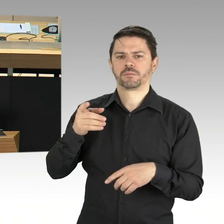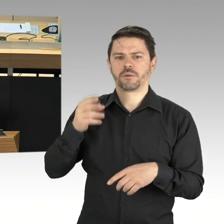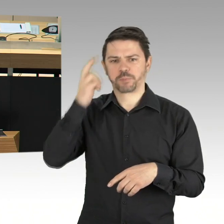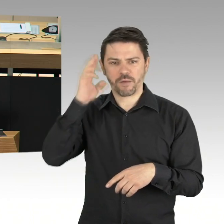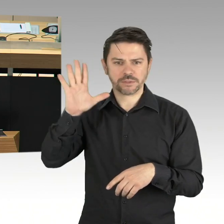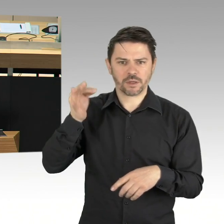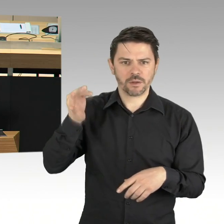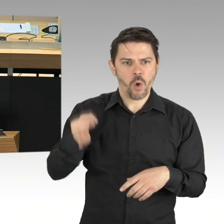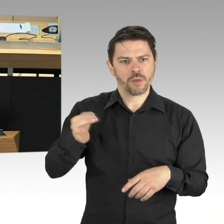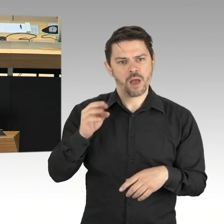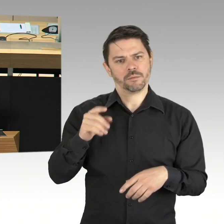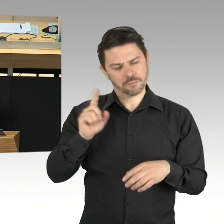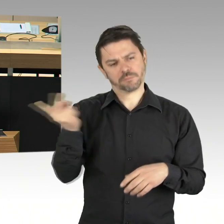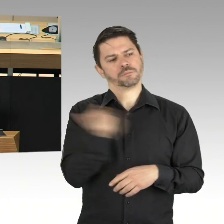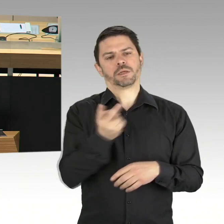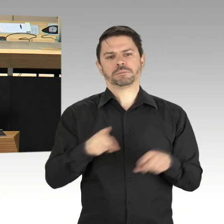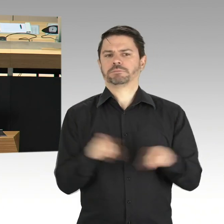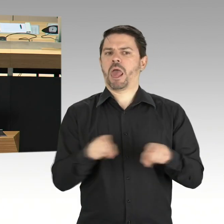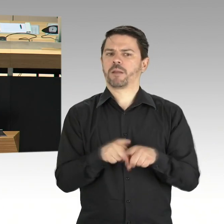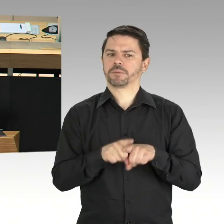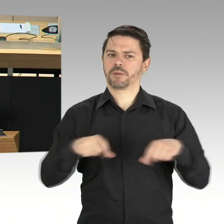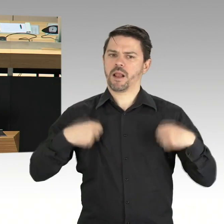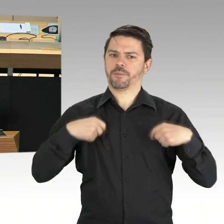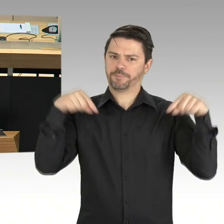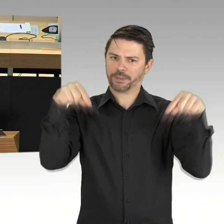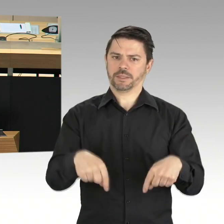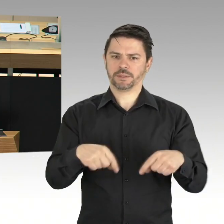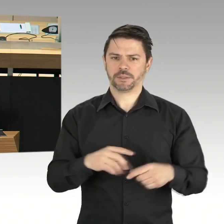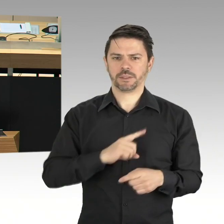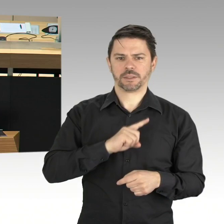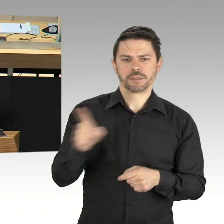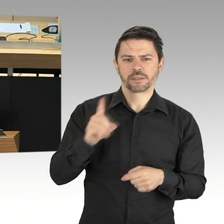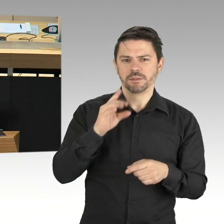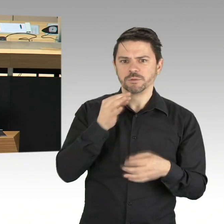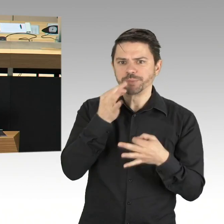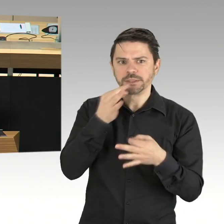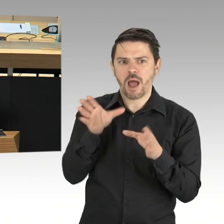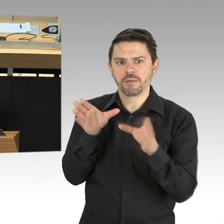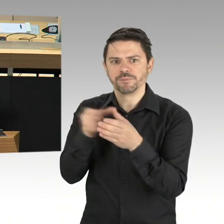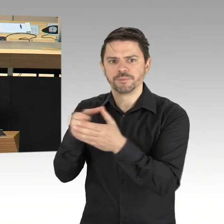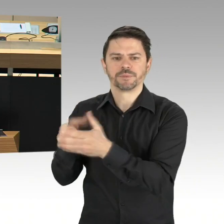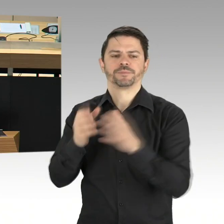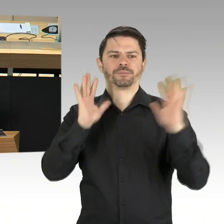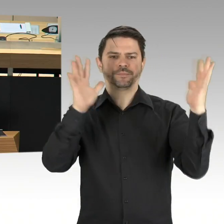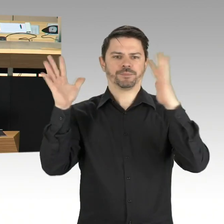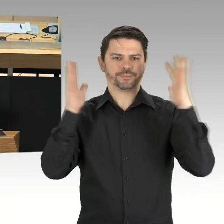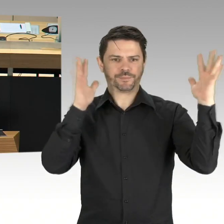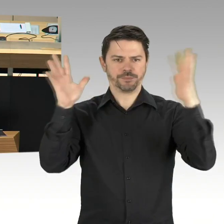zur Mietpreisbremse, ich zitiere: "Es liegt im öffentlichen Interesse, der Verdrängung weniger leistungsfähiger Gruppen entgegenzuwirken."